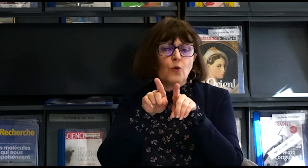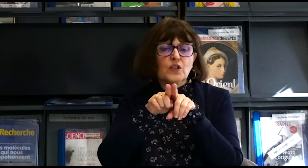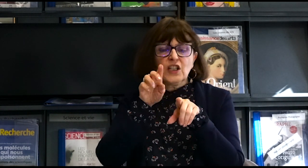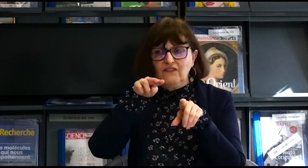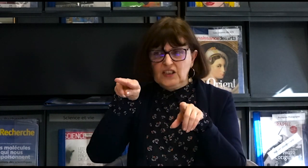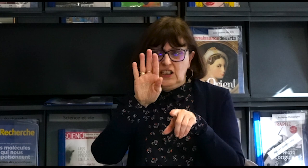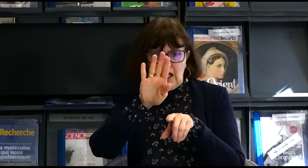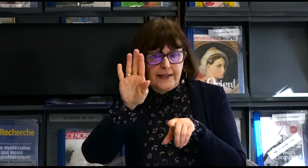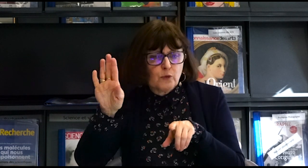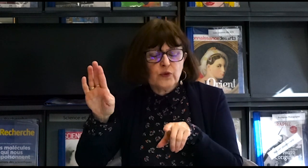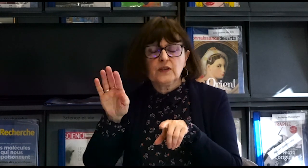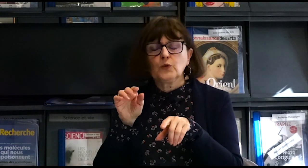J’ai visité des expositions.